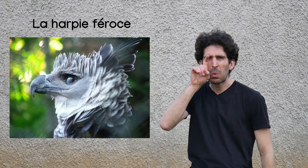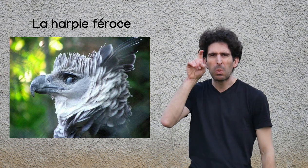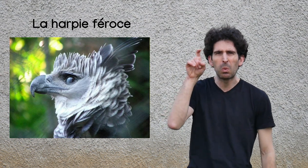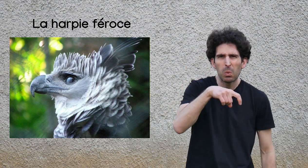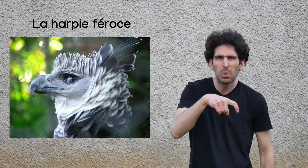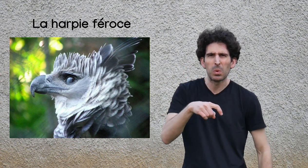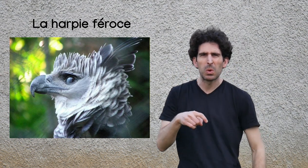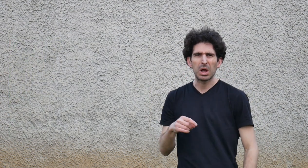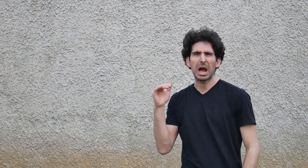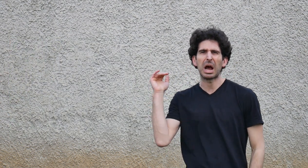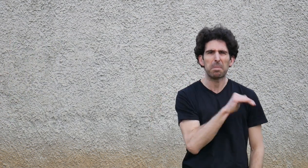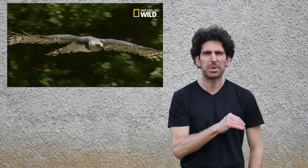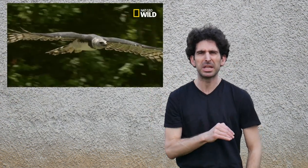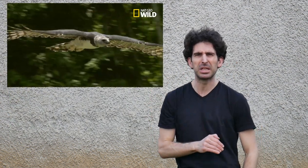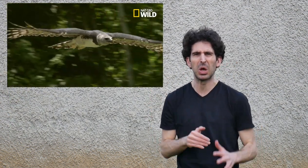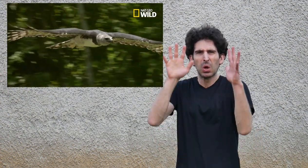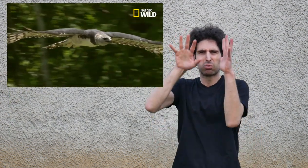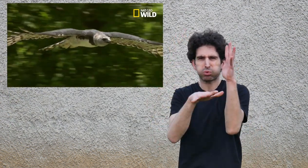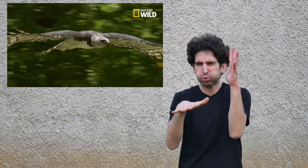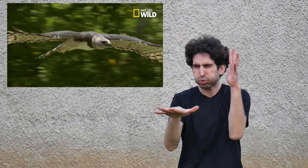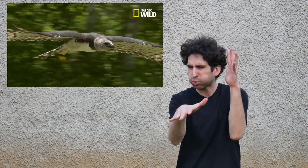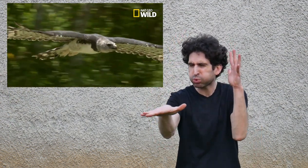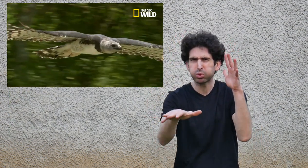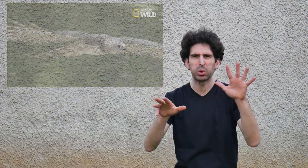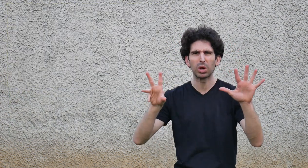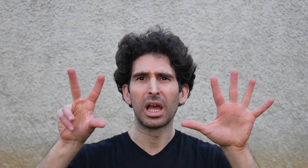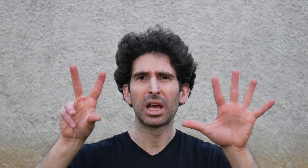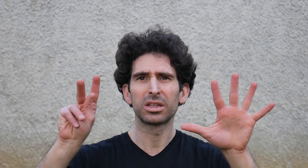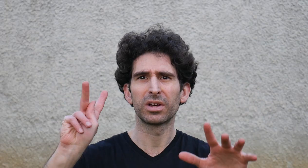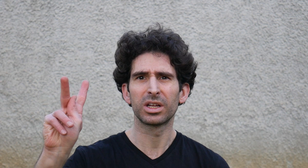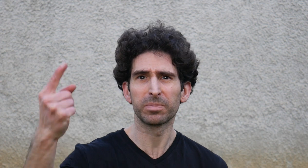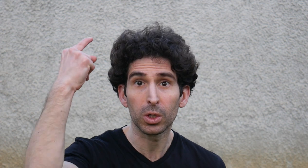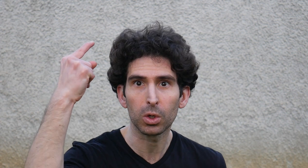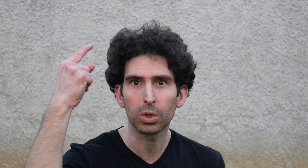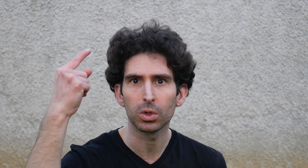Ce rapace est rapide et se faufile dans les arbres à 80 km/h.